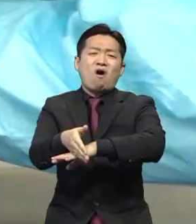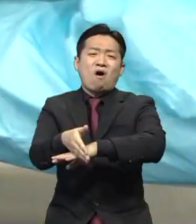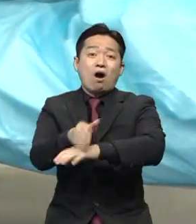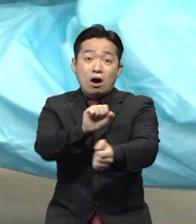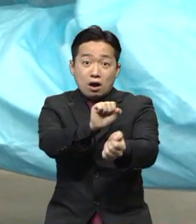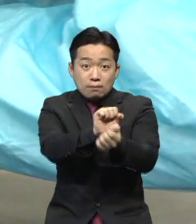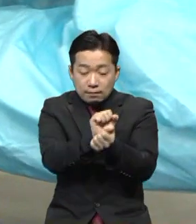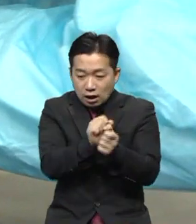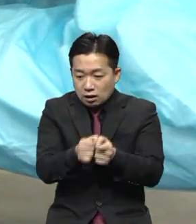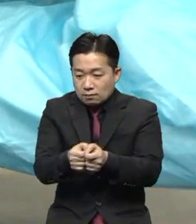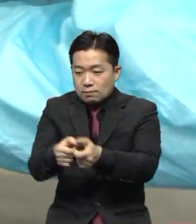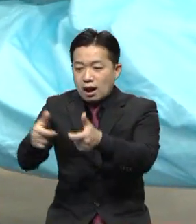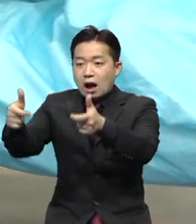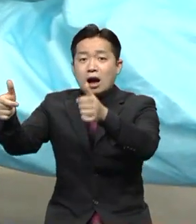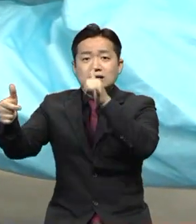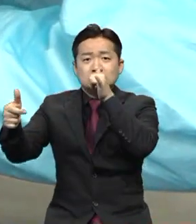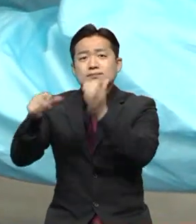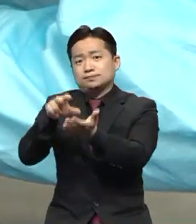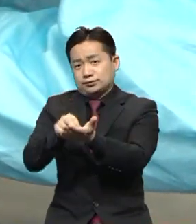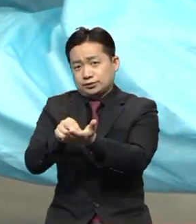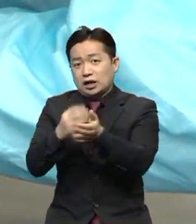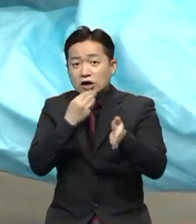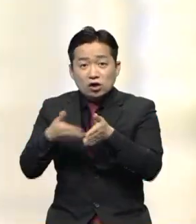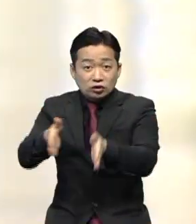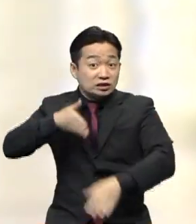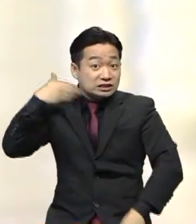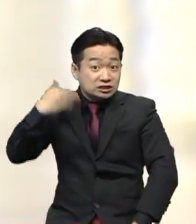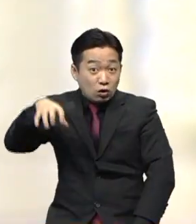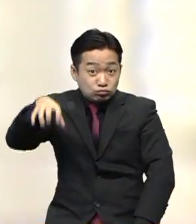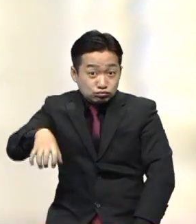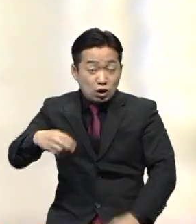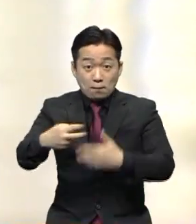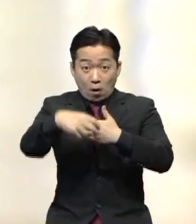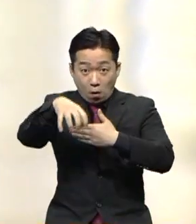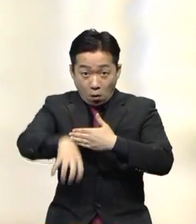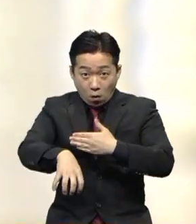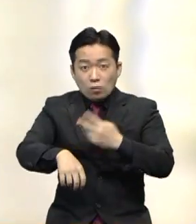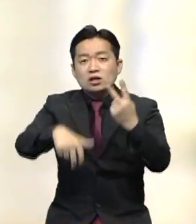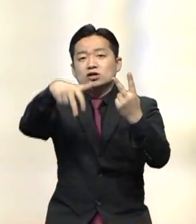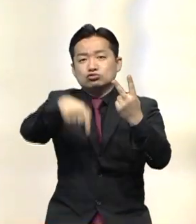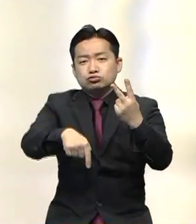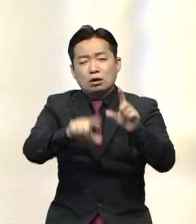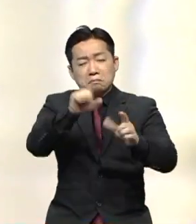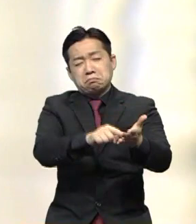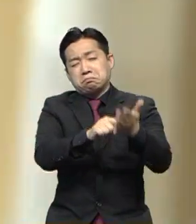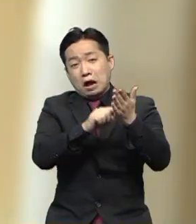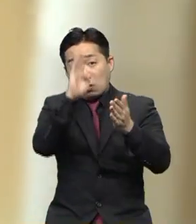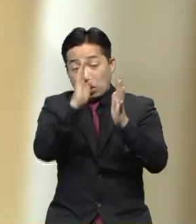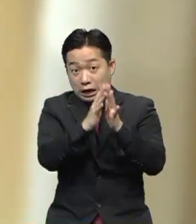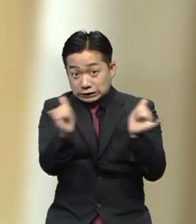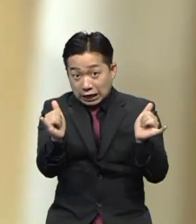사례도 있었습니다. 경기도 의정부의 한 병원에서는 2주간 증상을 보인 환자를 통해 20여 명이